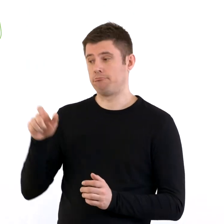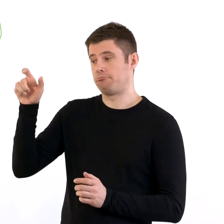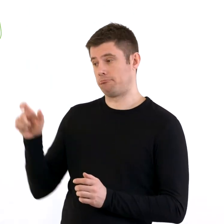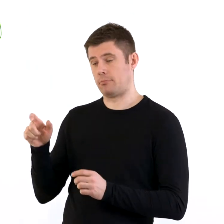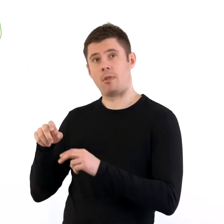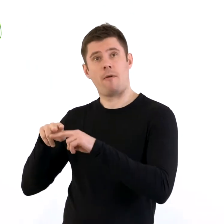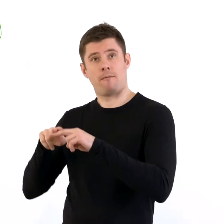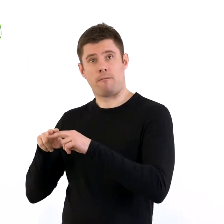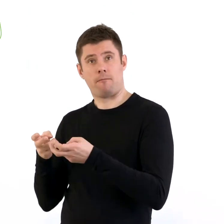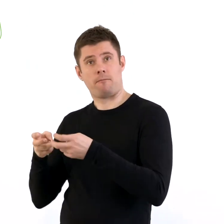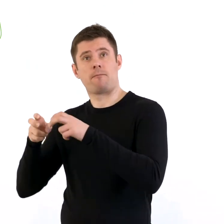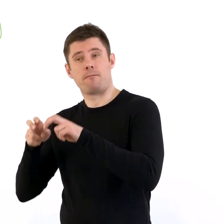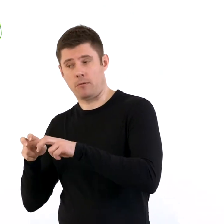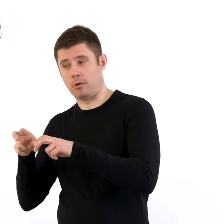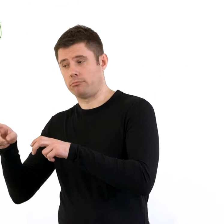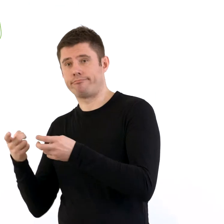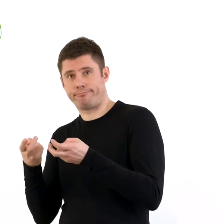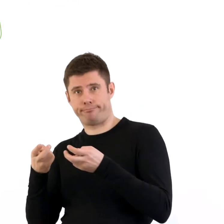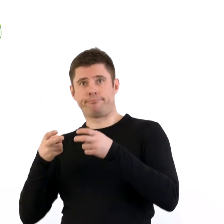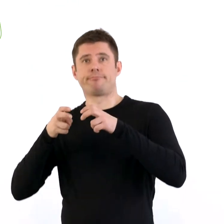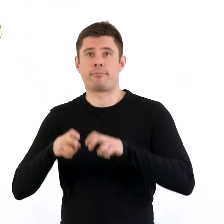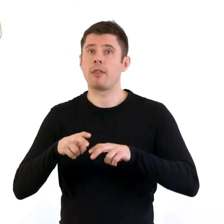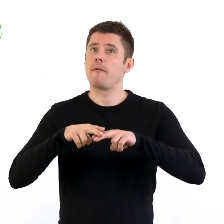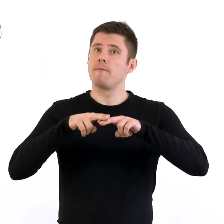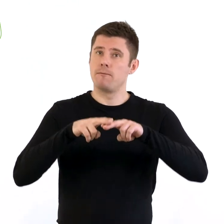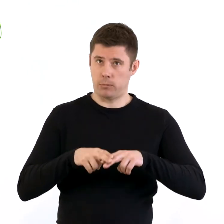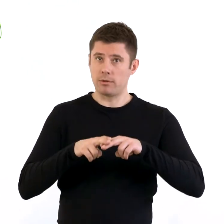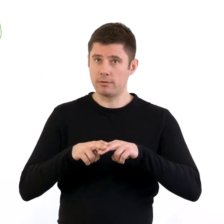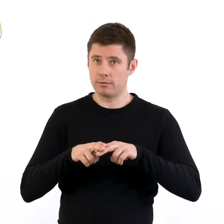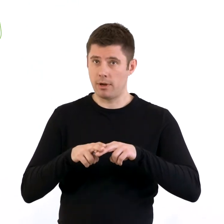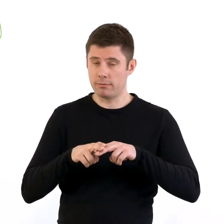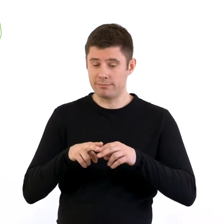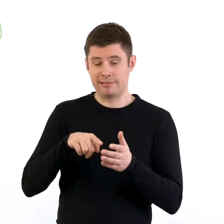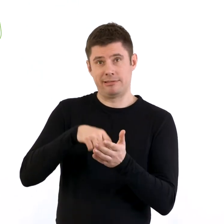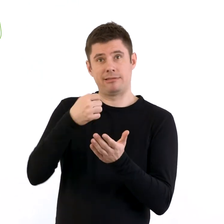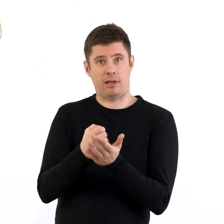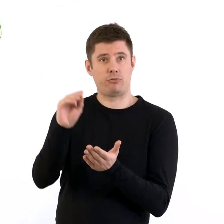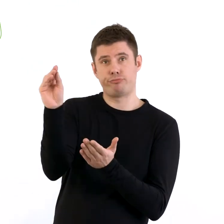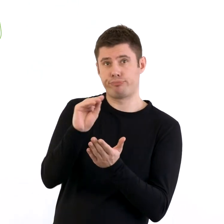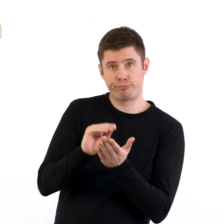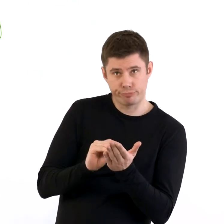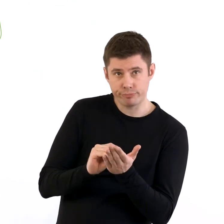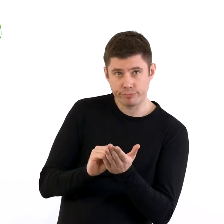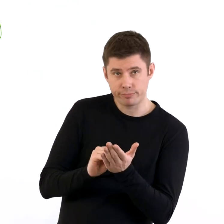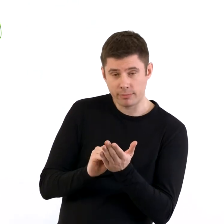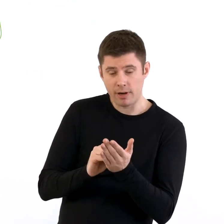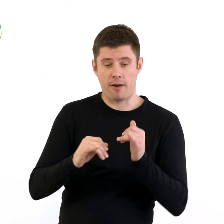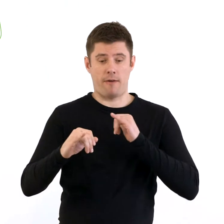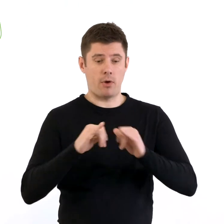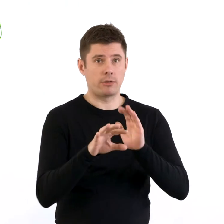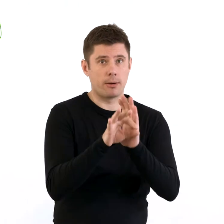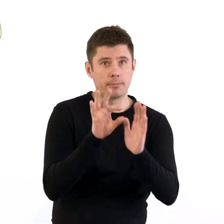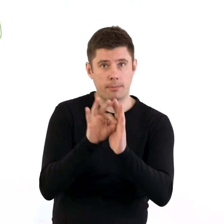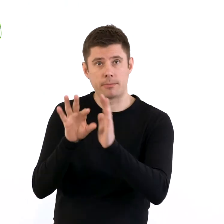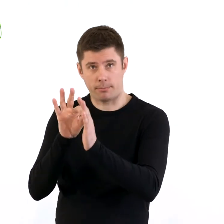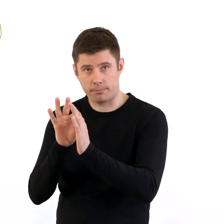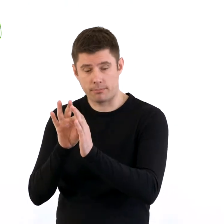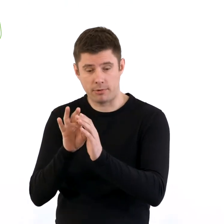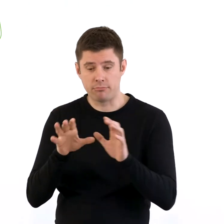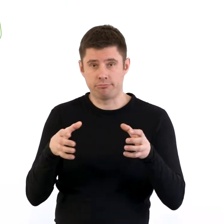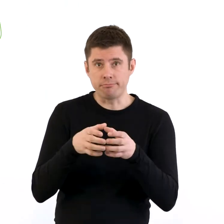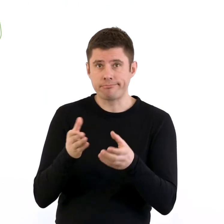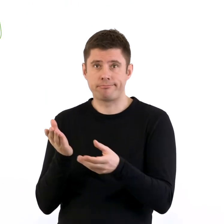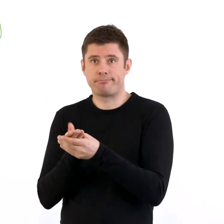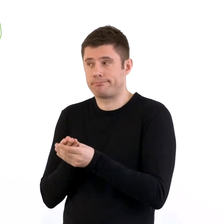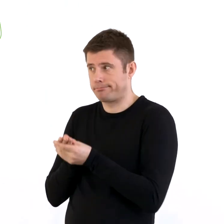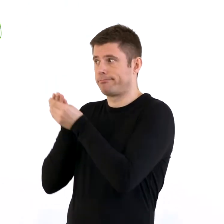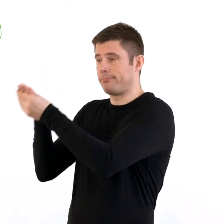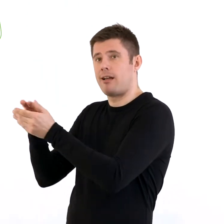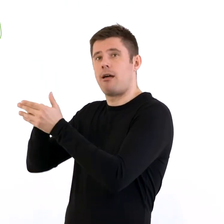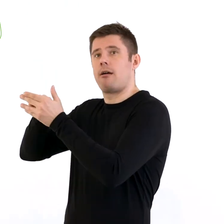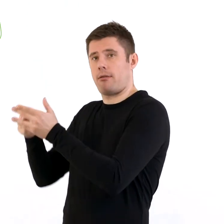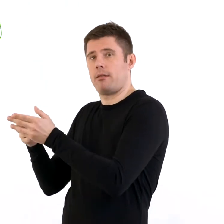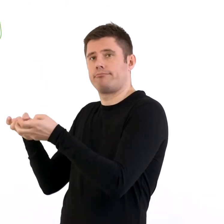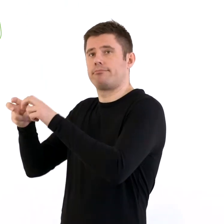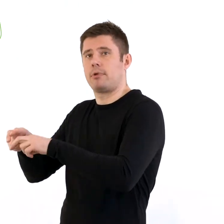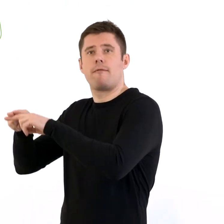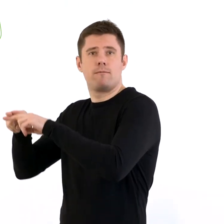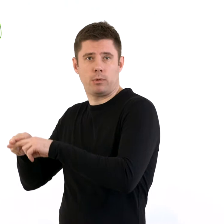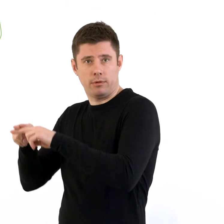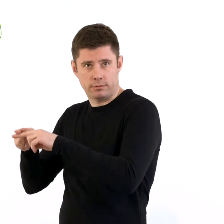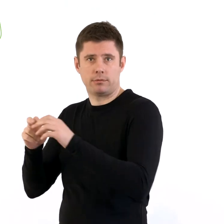Fundator ustanawia fundację, jej statut, wybiera władze i doprowadza do rejestracji fundacji.